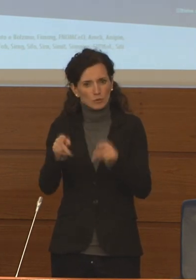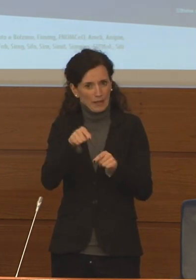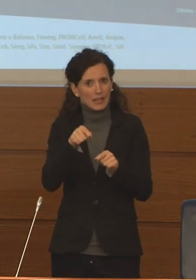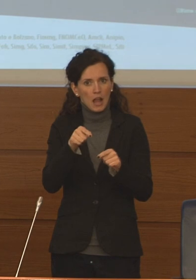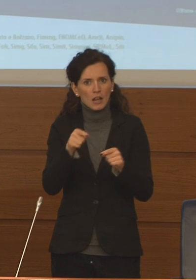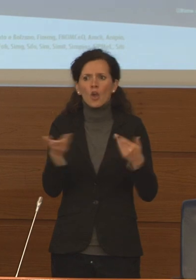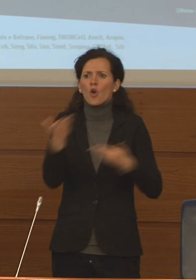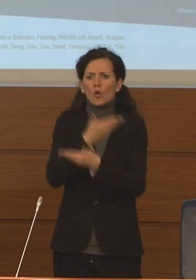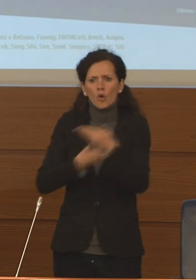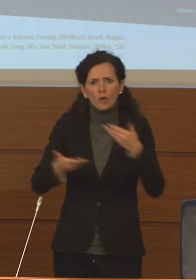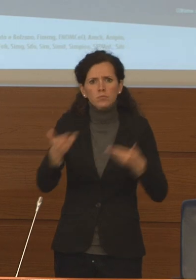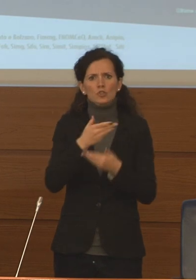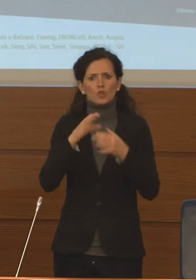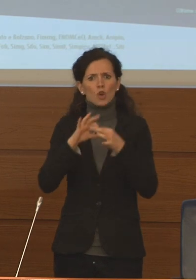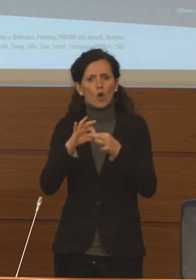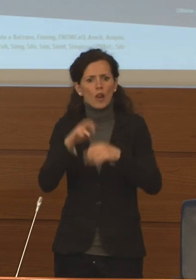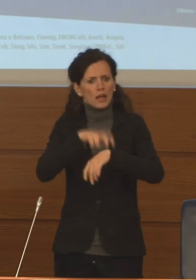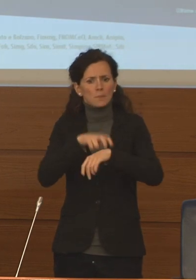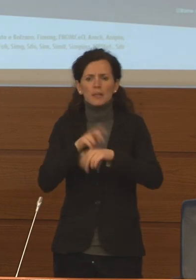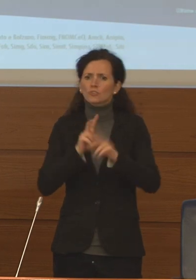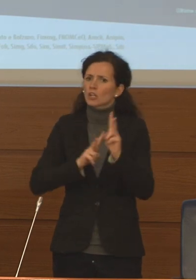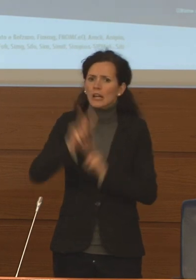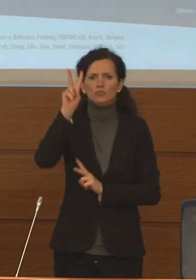anche con tutti i colleghi nazionali e con tutti i dati